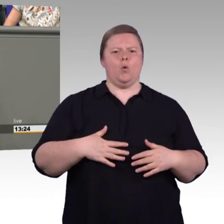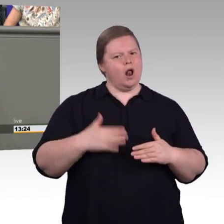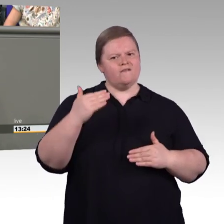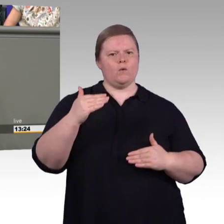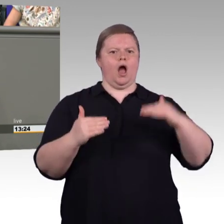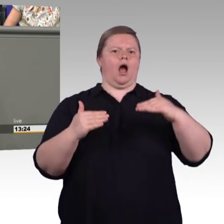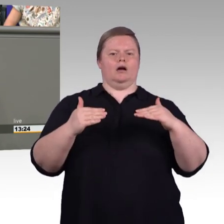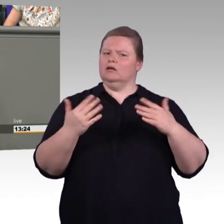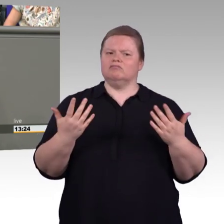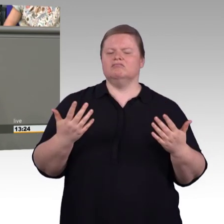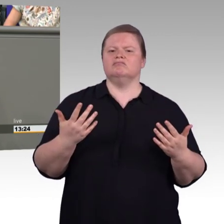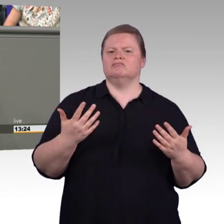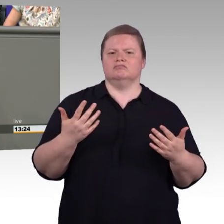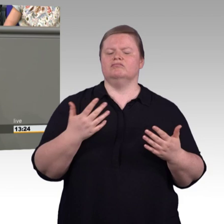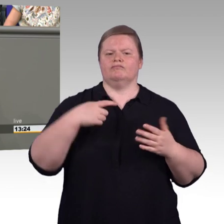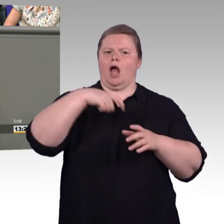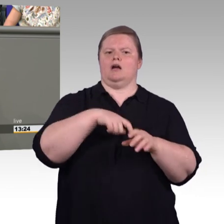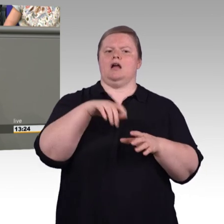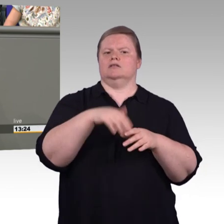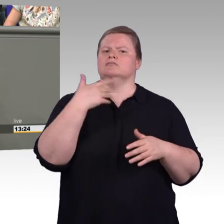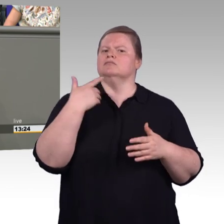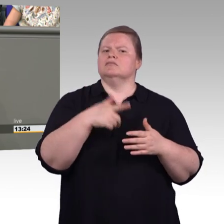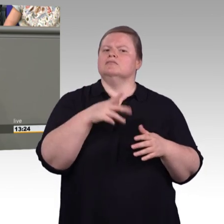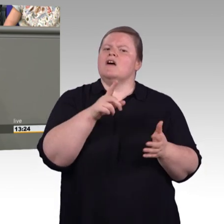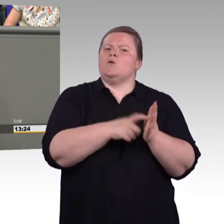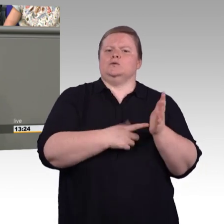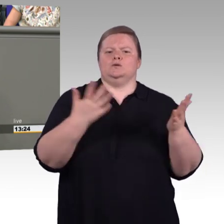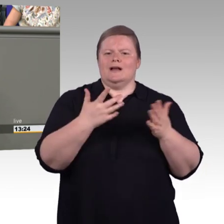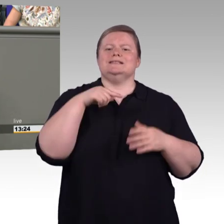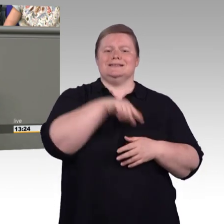"Machen wir`s den Kindern Recht?!"